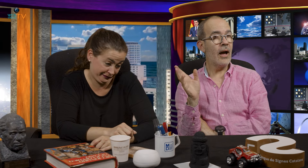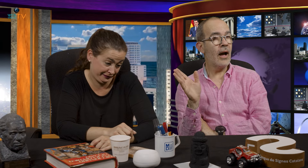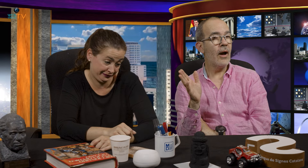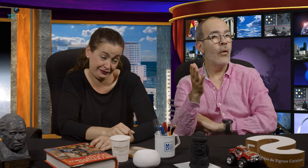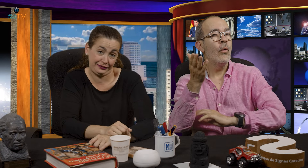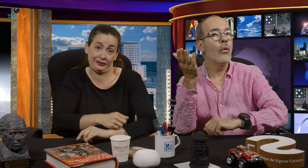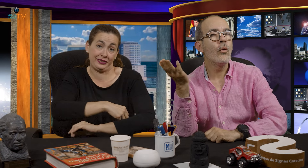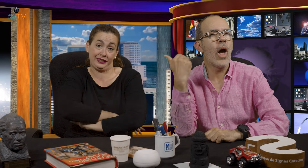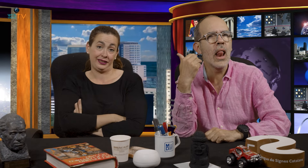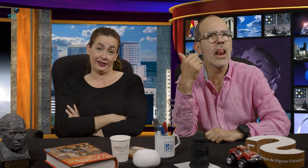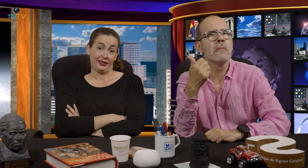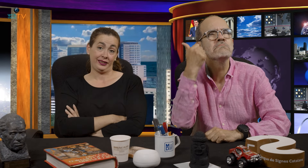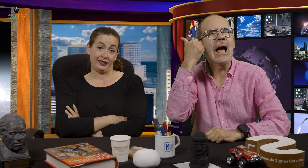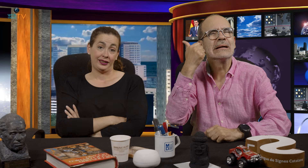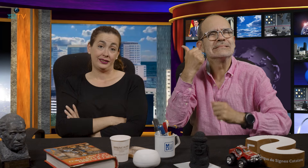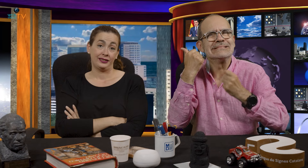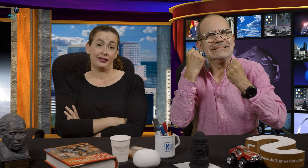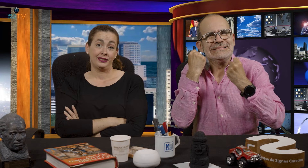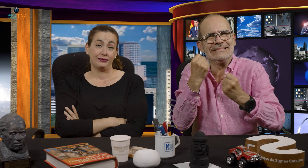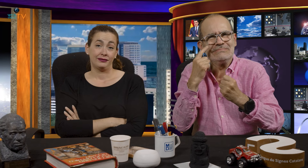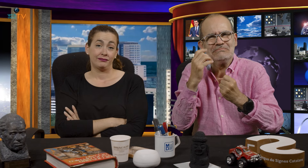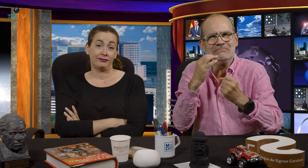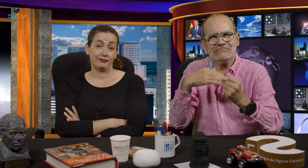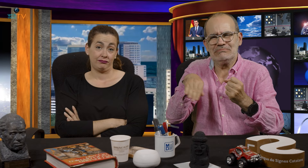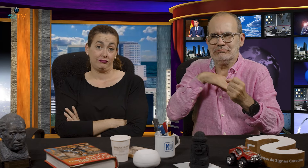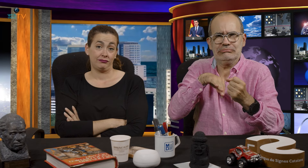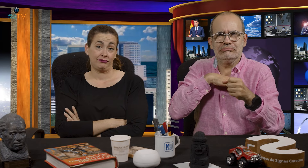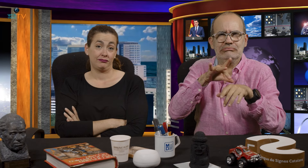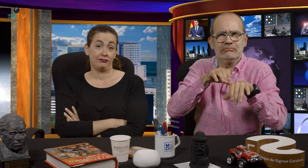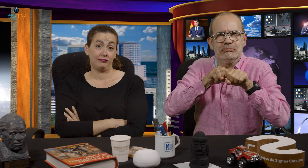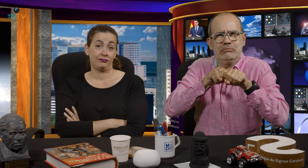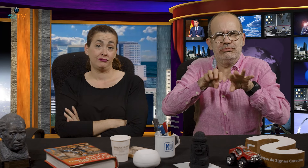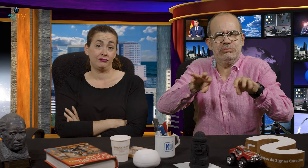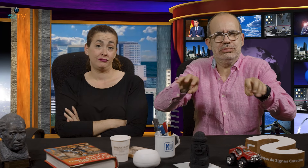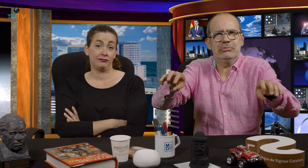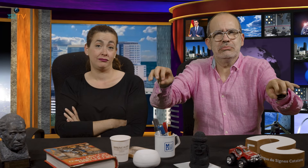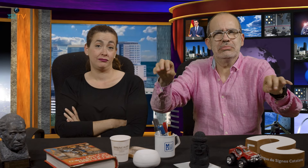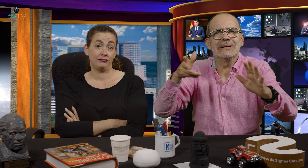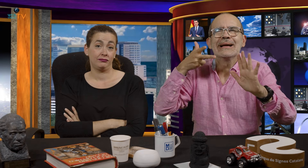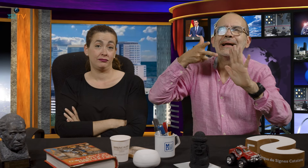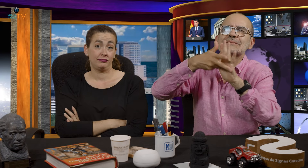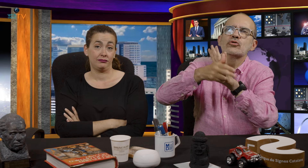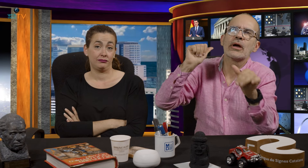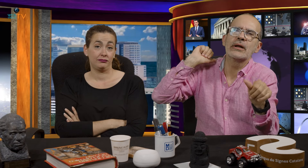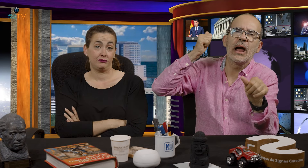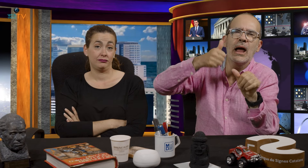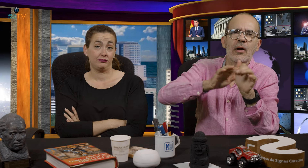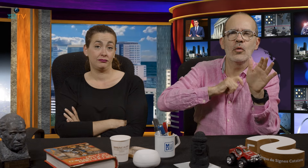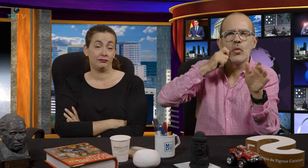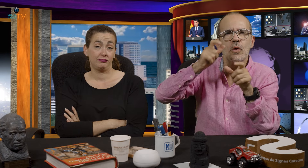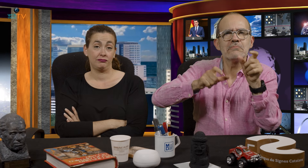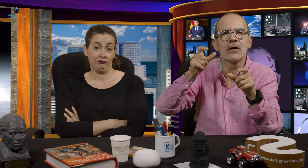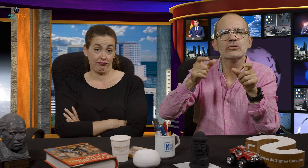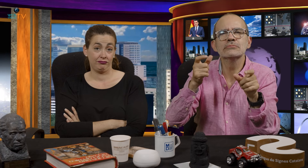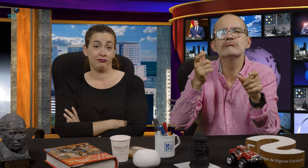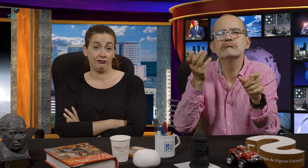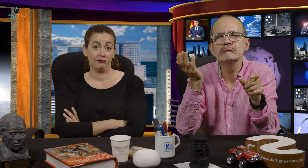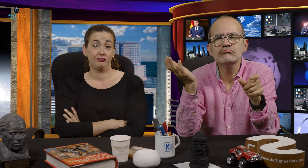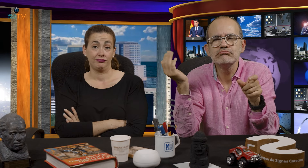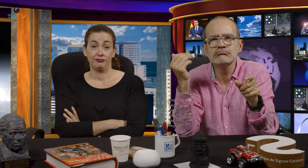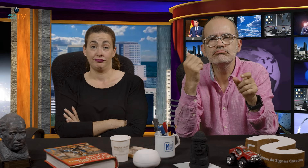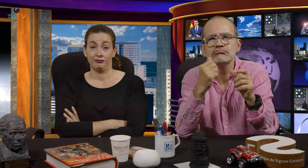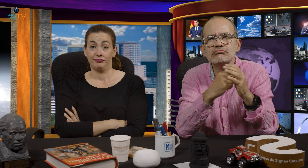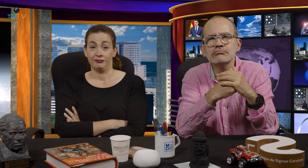¿Cuál ha sido la pandemia que ha causado más muertes en toda la historia?